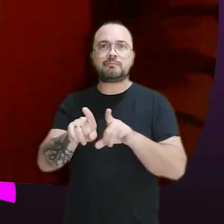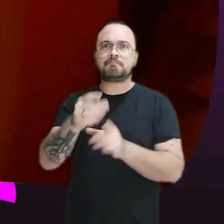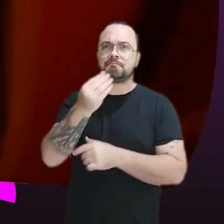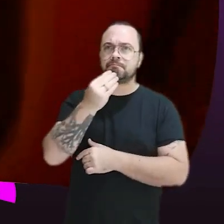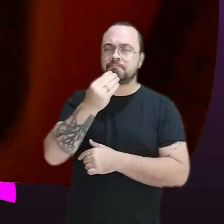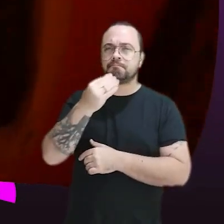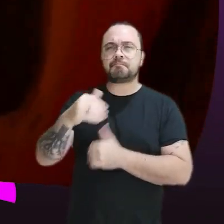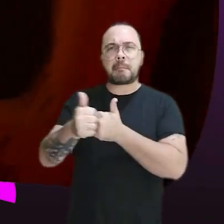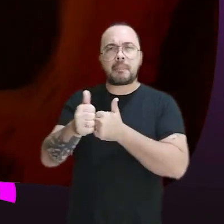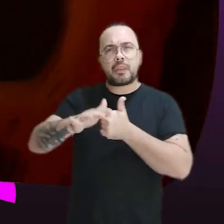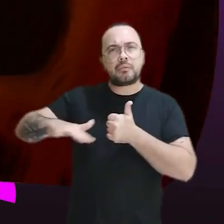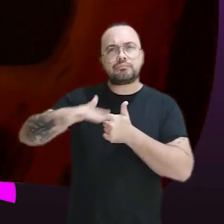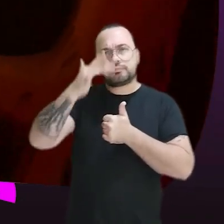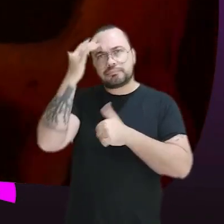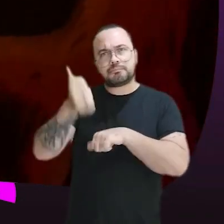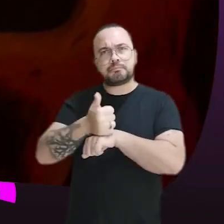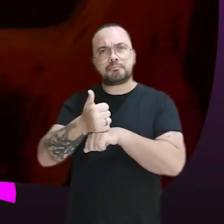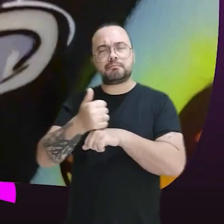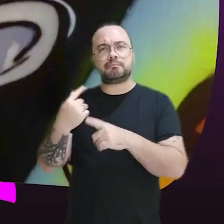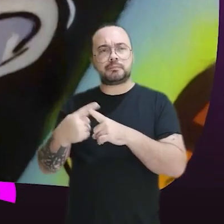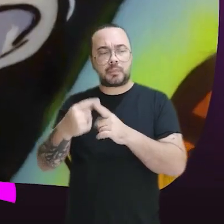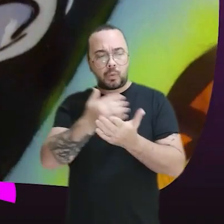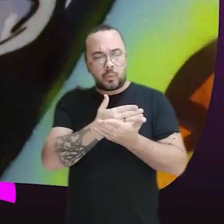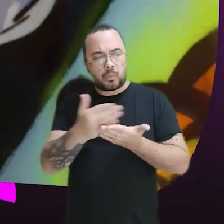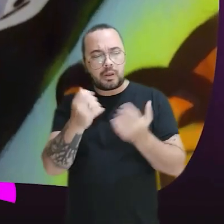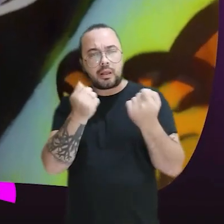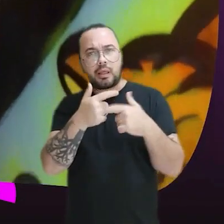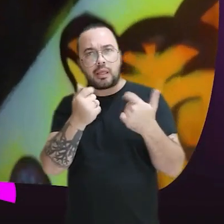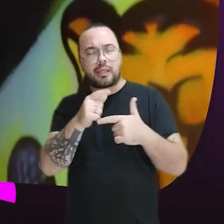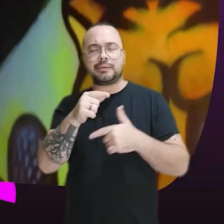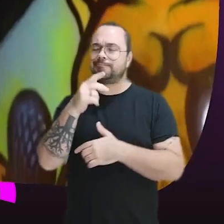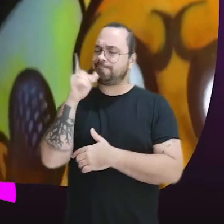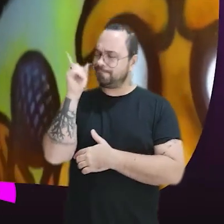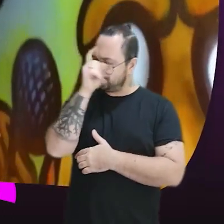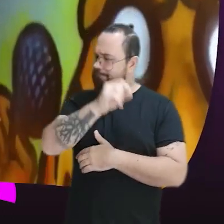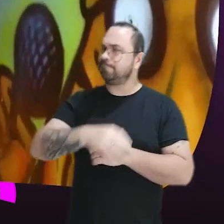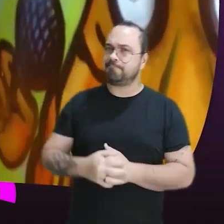de tá mais perto dessa galera. Porque, quando você começa na comédia, é um caminho muito difícil, assim, e essas pessoas,